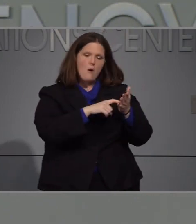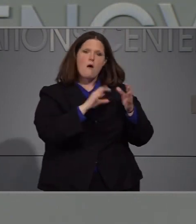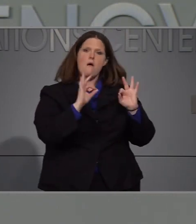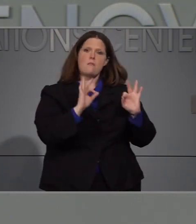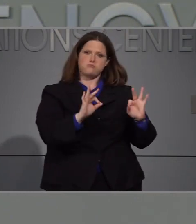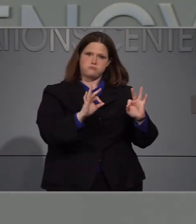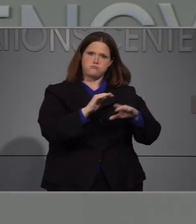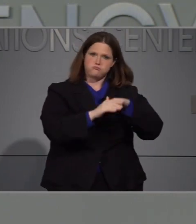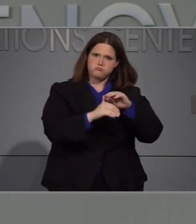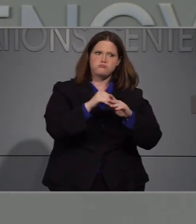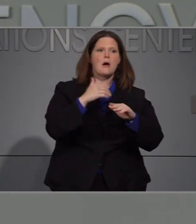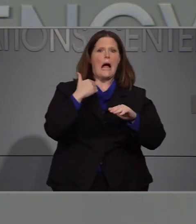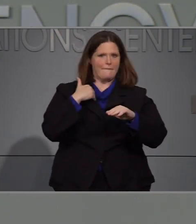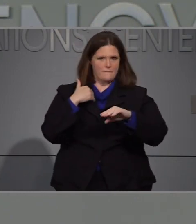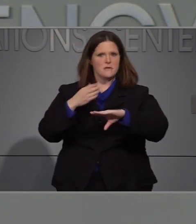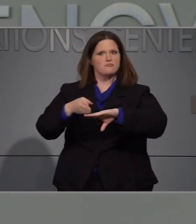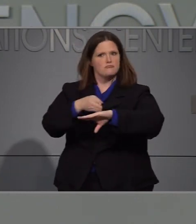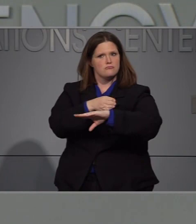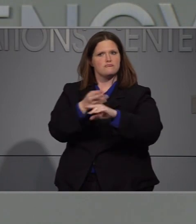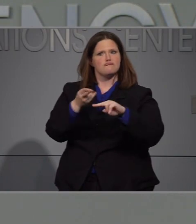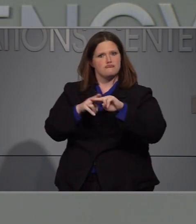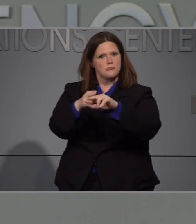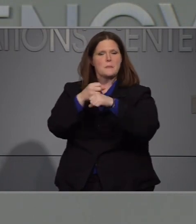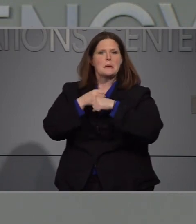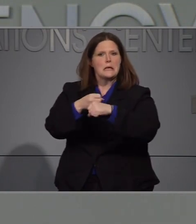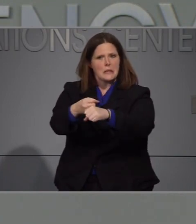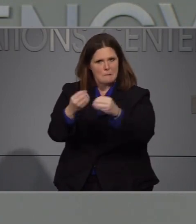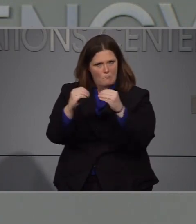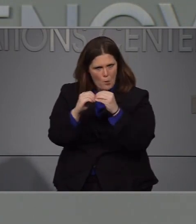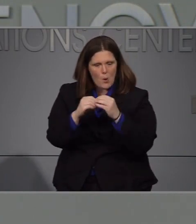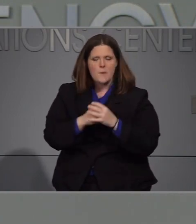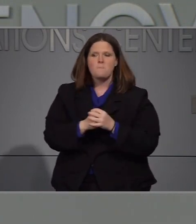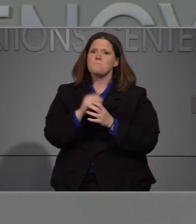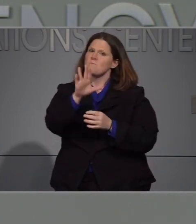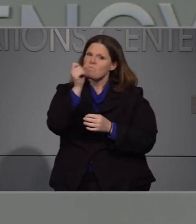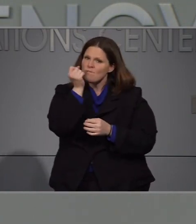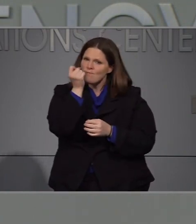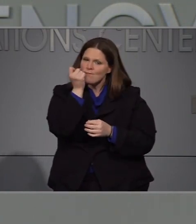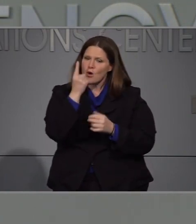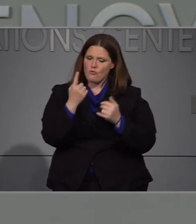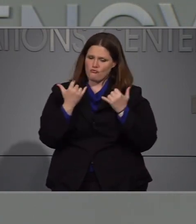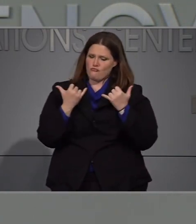y todo ha ido en un camino positivo, hay y por eso estamos en dónde nos encontramos y